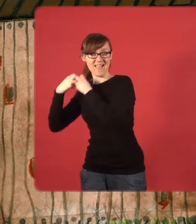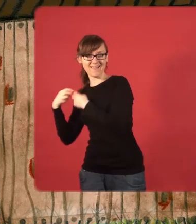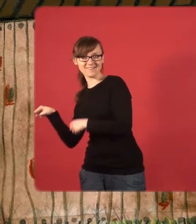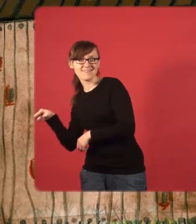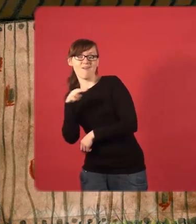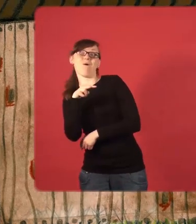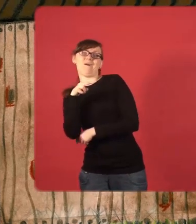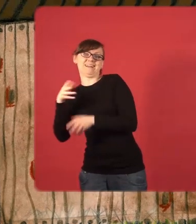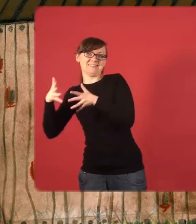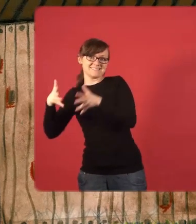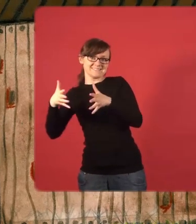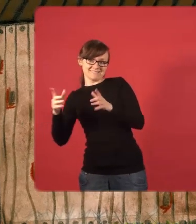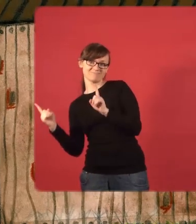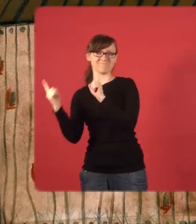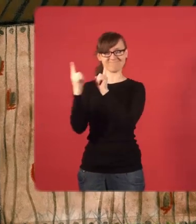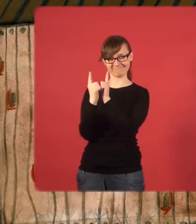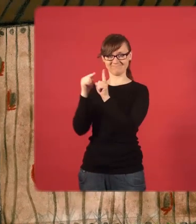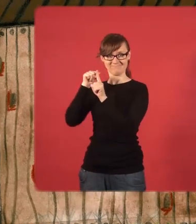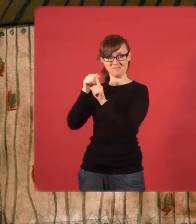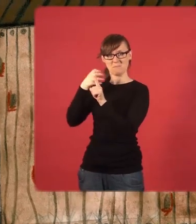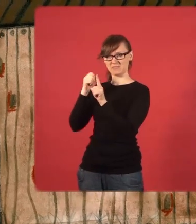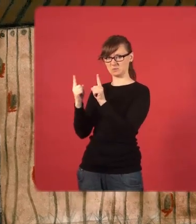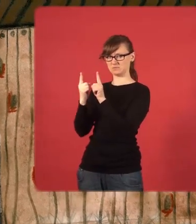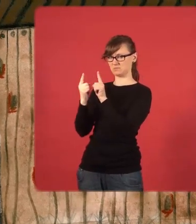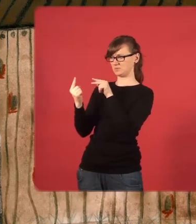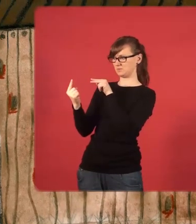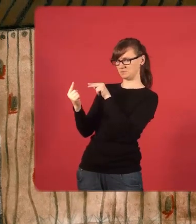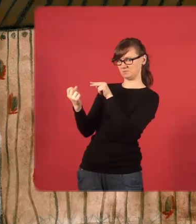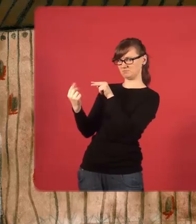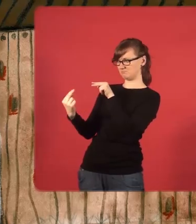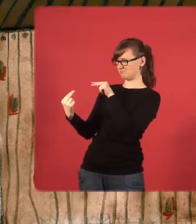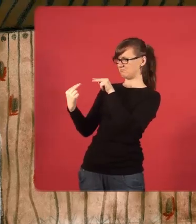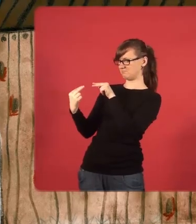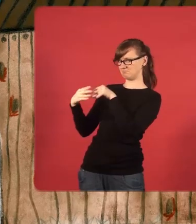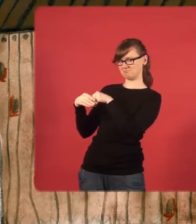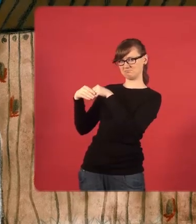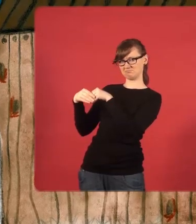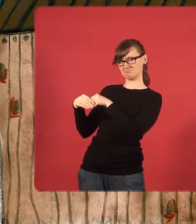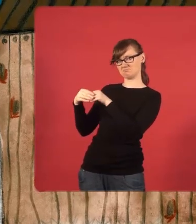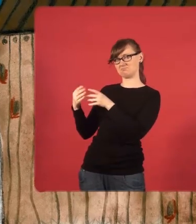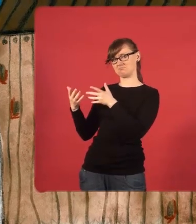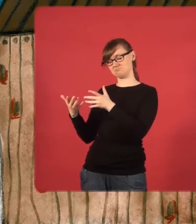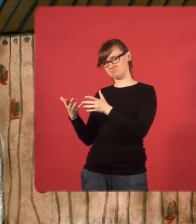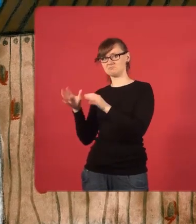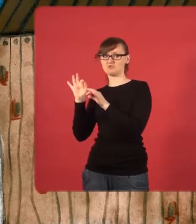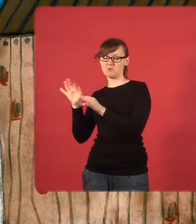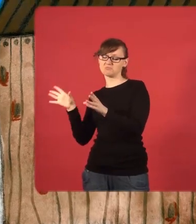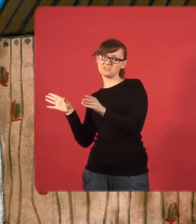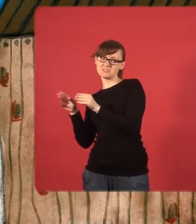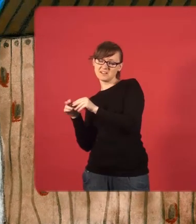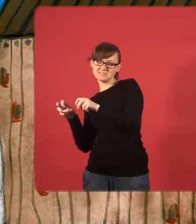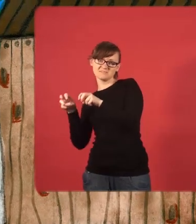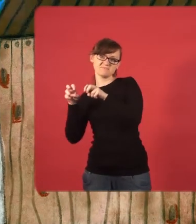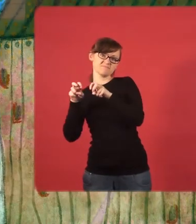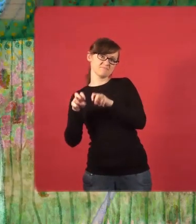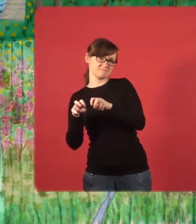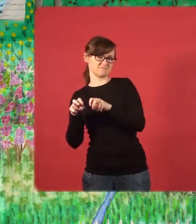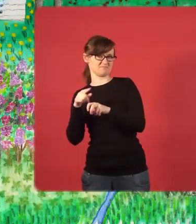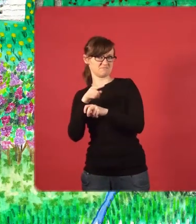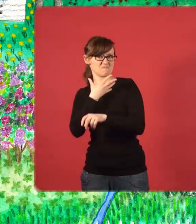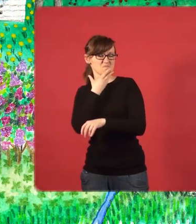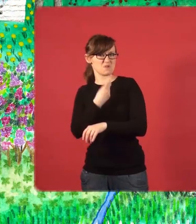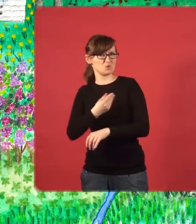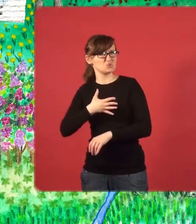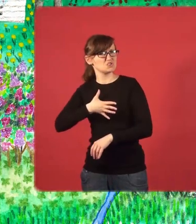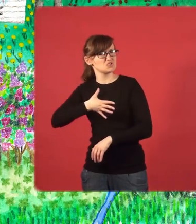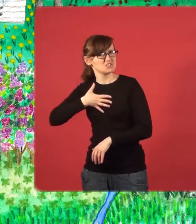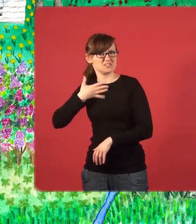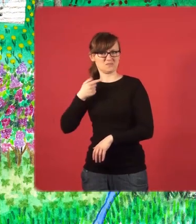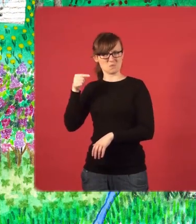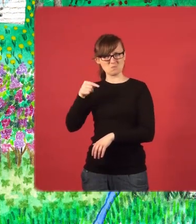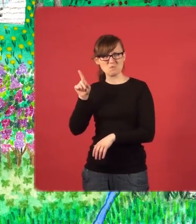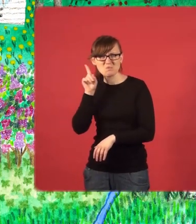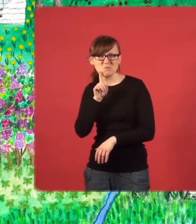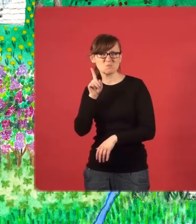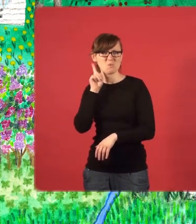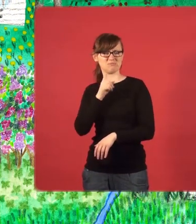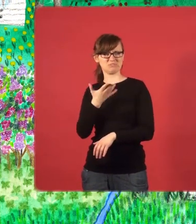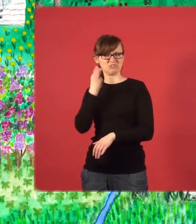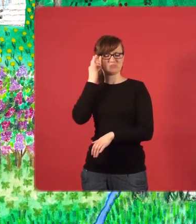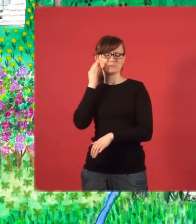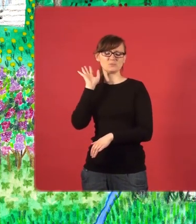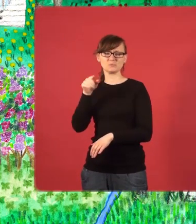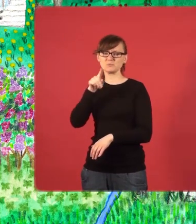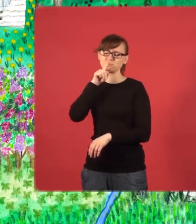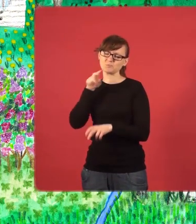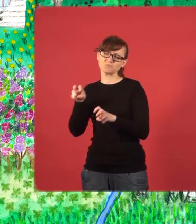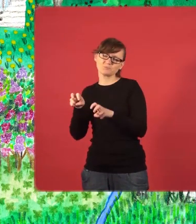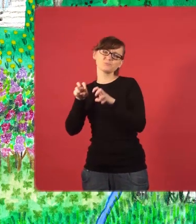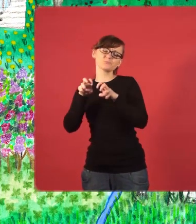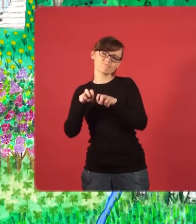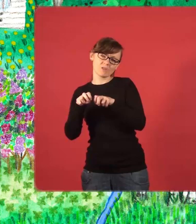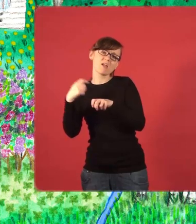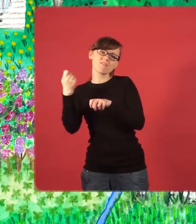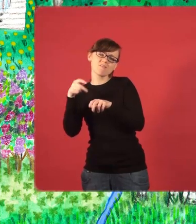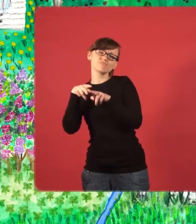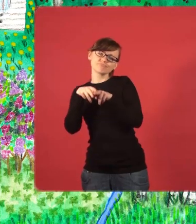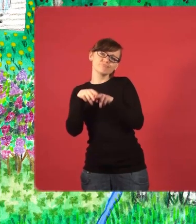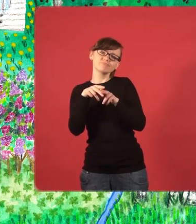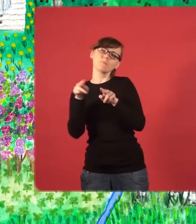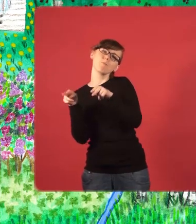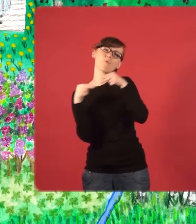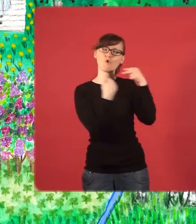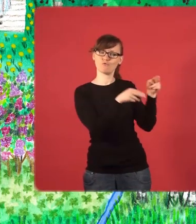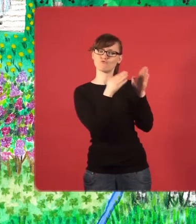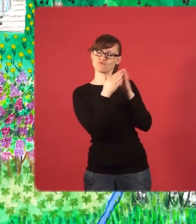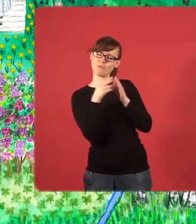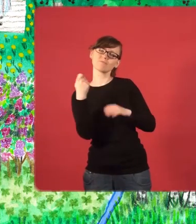Zakłopotany podszedł do dziewczynki, która zerwała się z miejsca i wyciągnęła ku niemu chudą rączkę na powitanie. Mateusz zmieszany, uścisnął drobną dłoń, postanawiając, że nie powie dziecku o pomyłce.